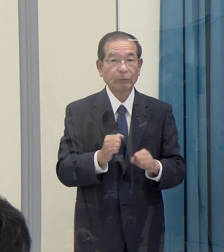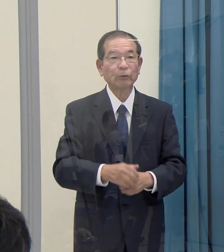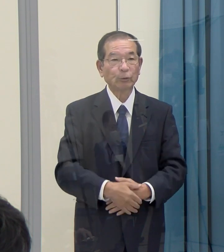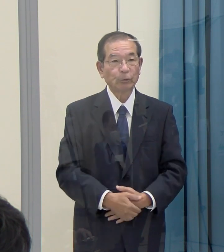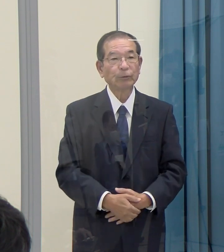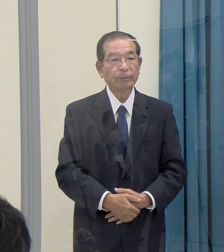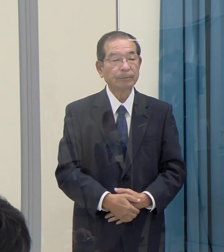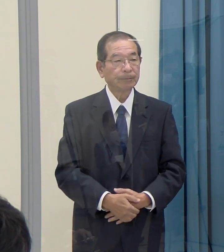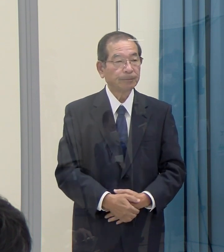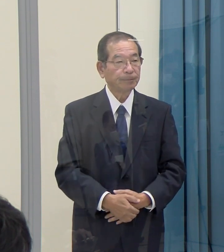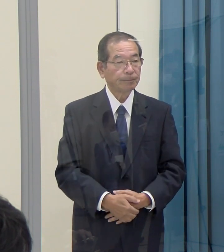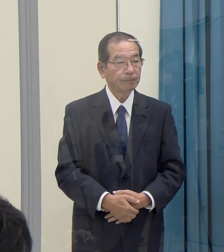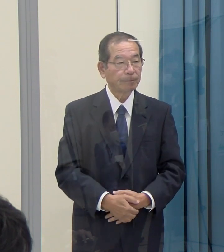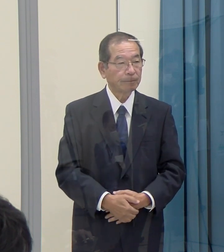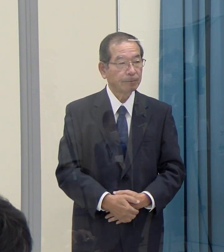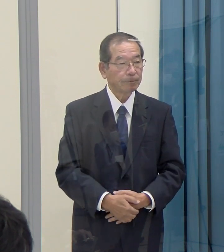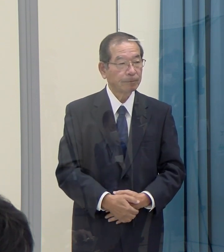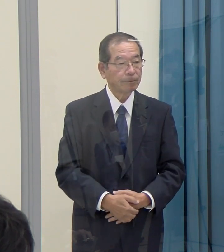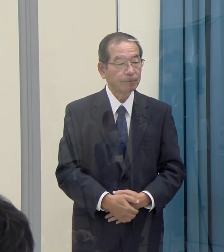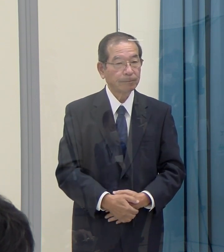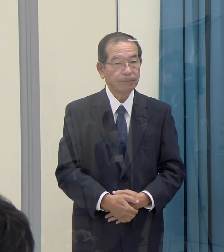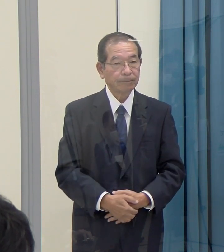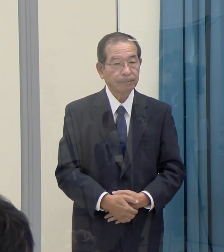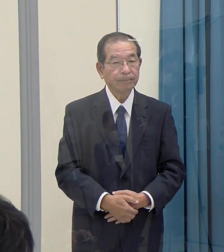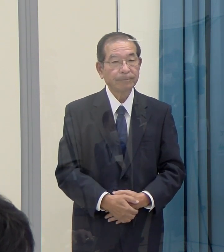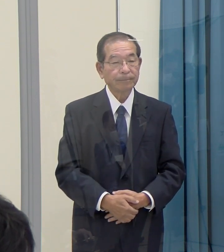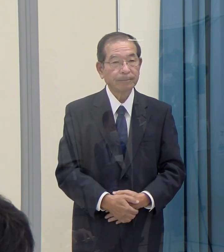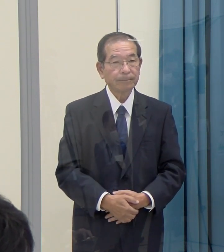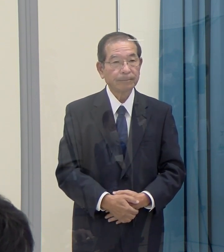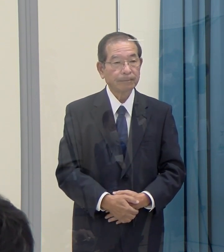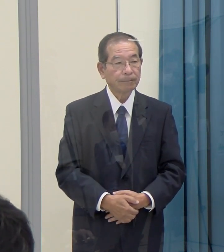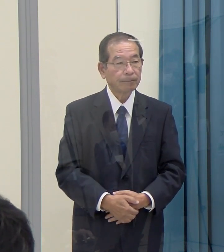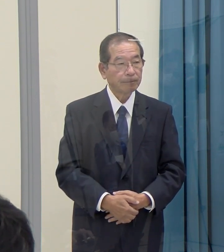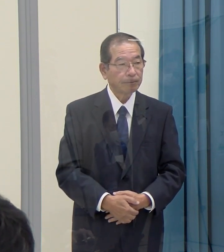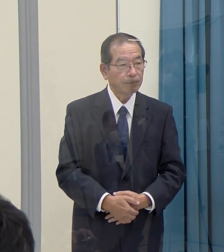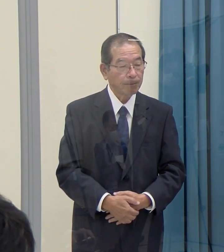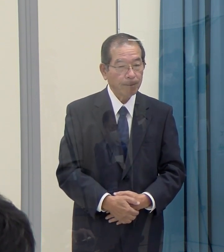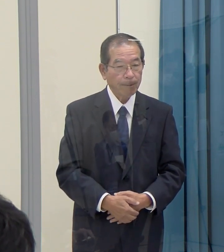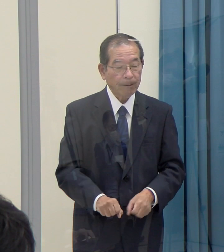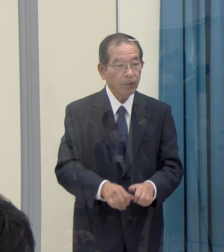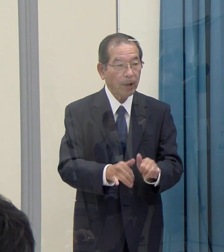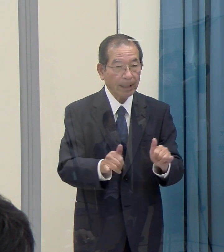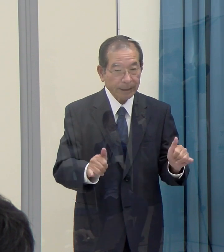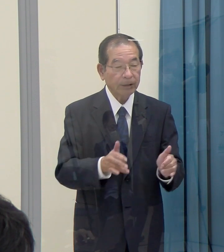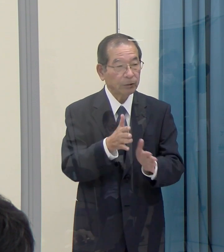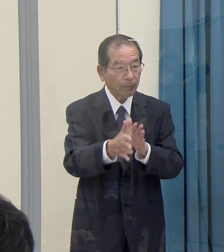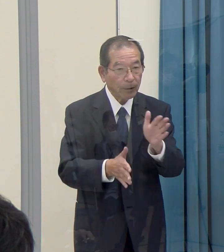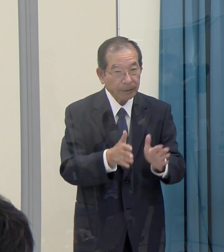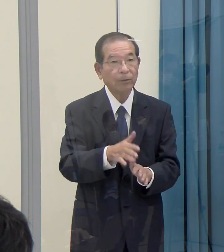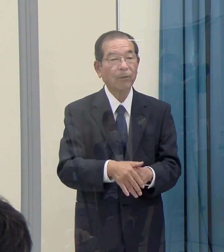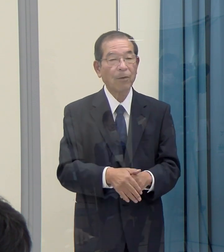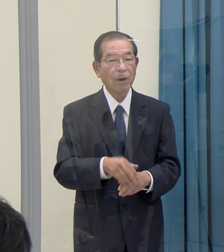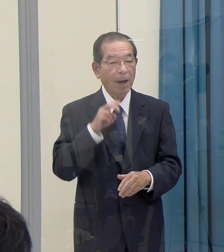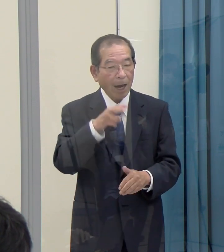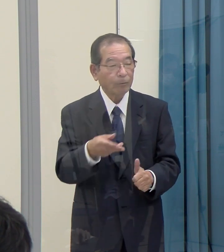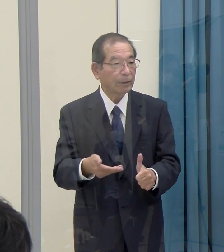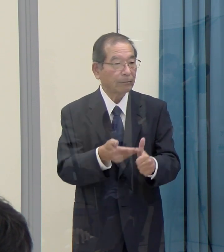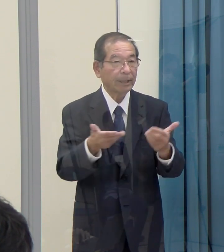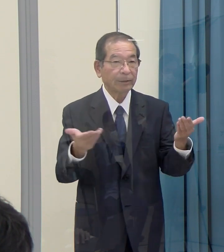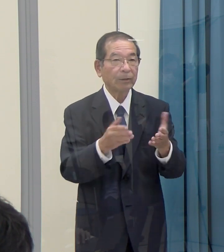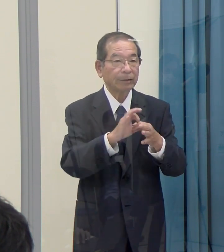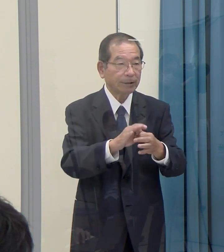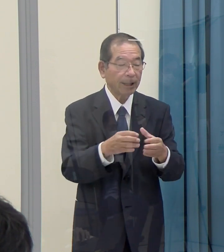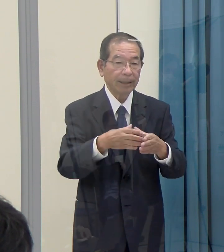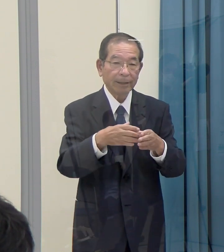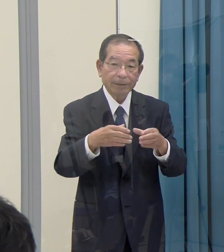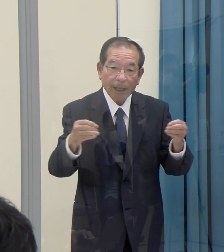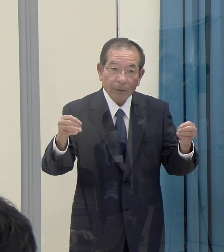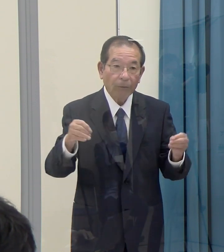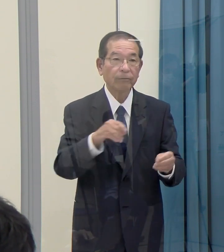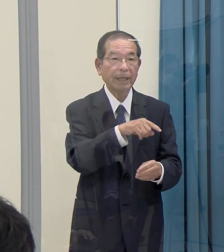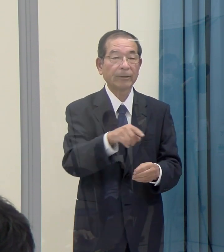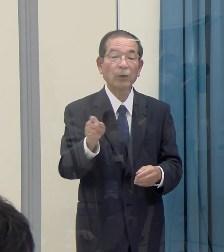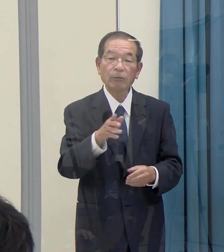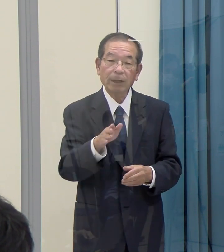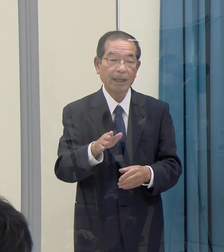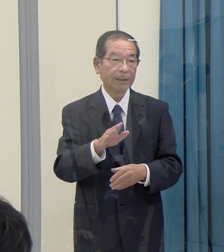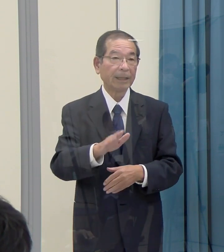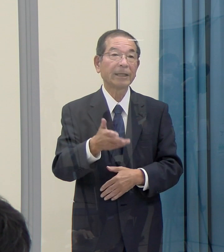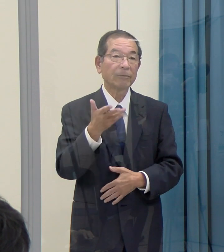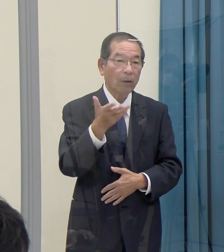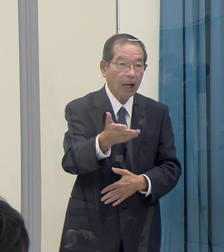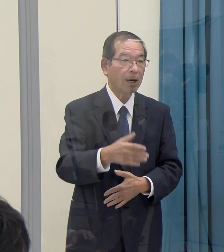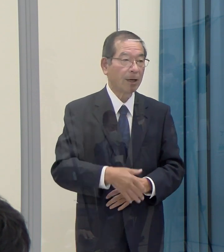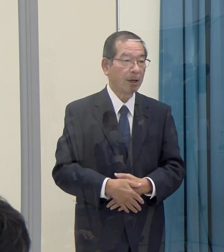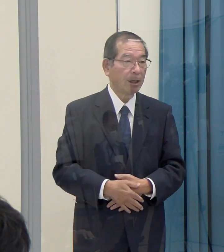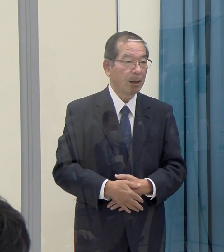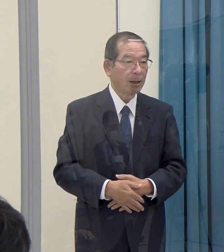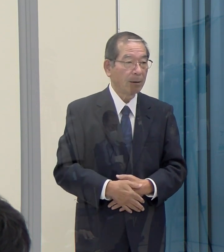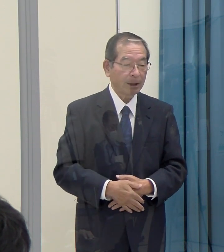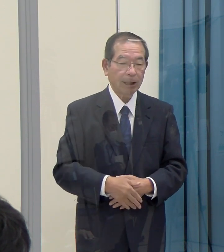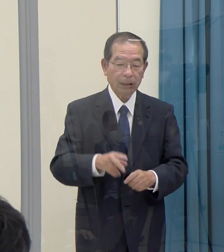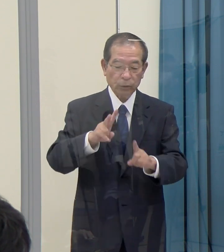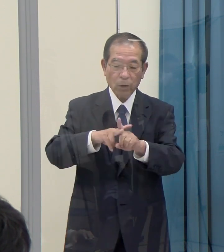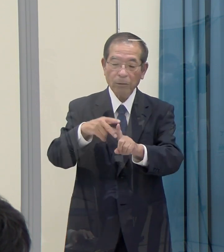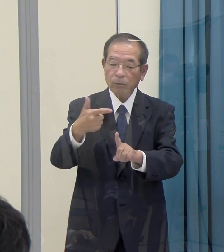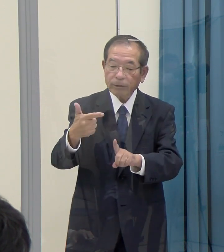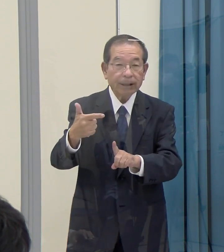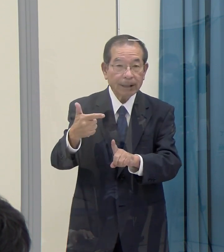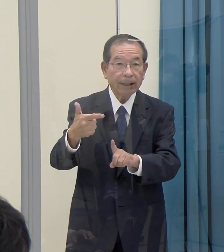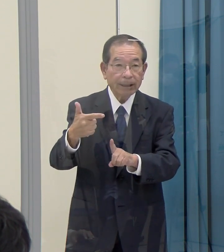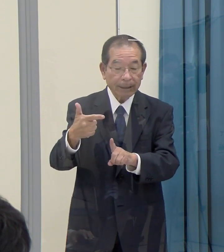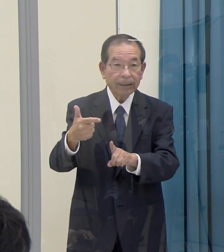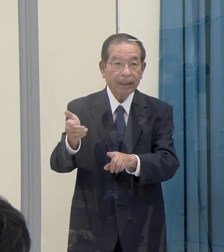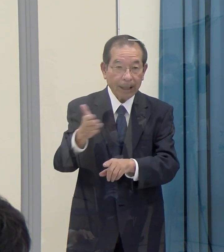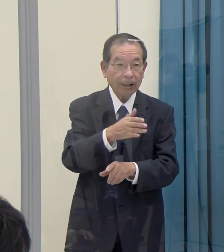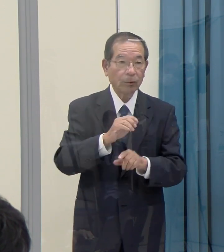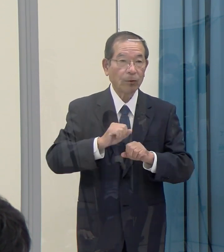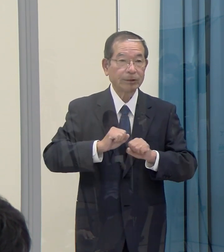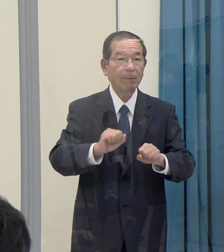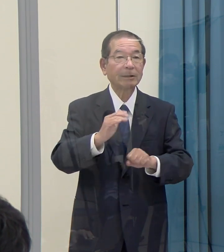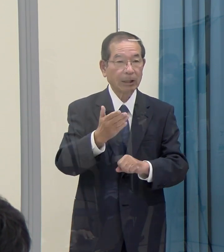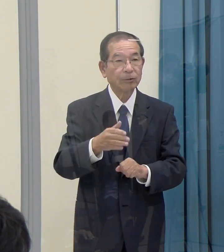（西日本新聞）パラスポーツタレント発掘・育成事業について、全国でどのくらい珍しいのか、また、下限を小学６年生とした理由について教えてください。